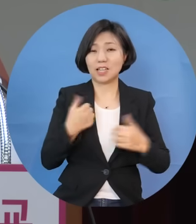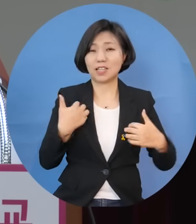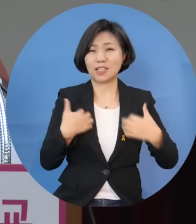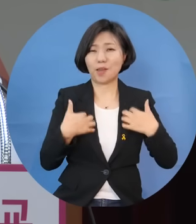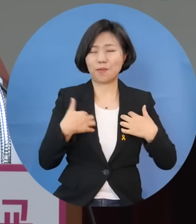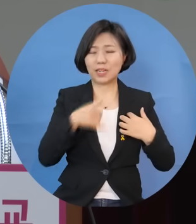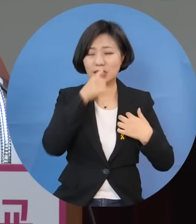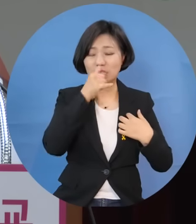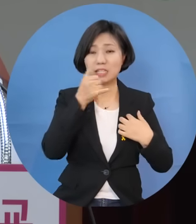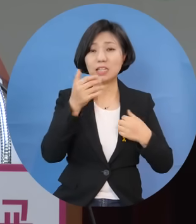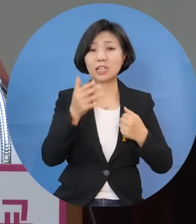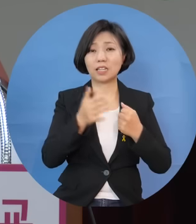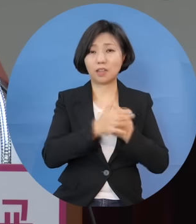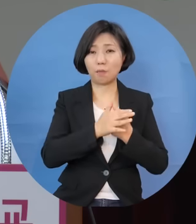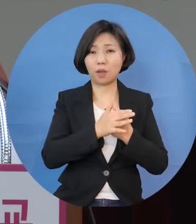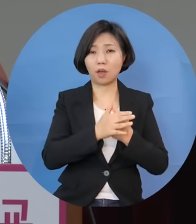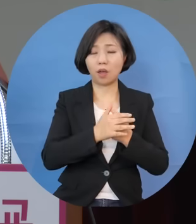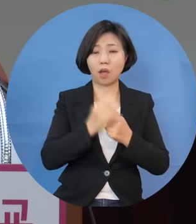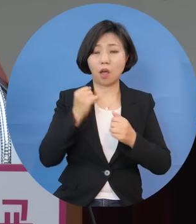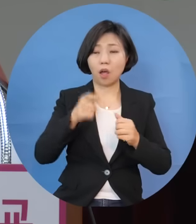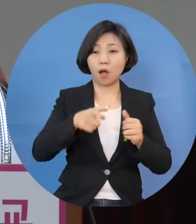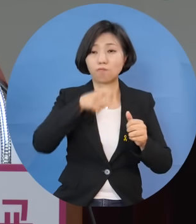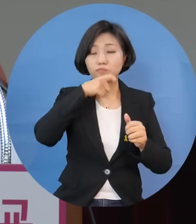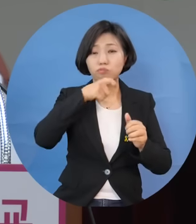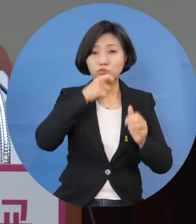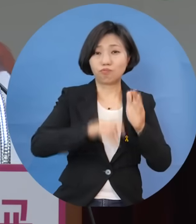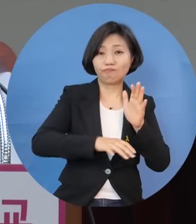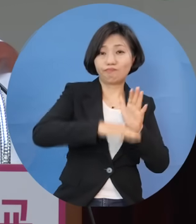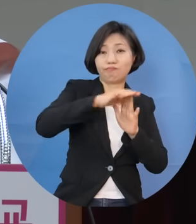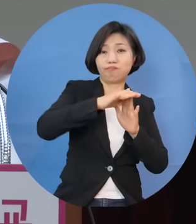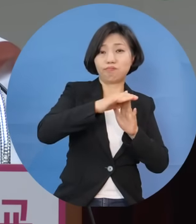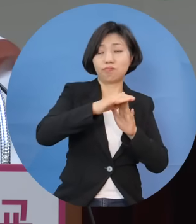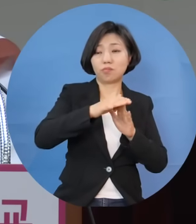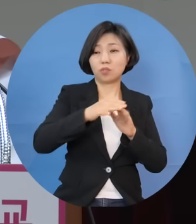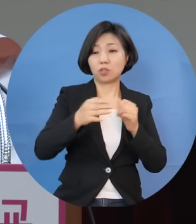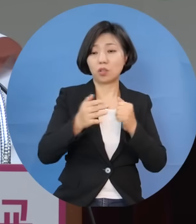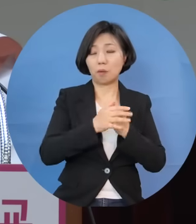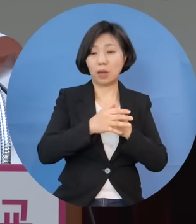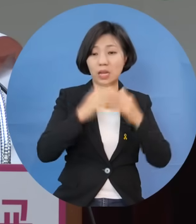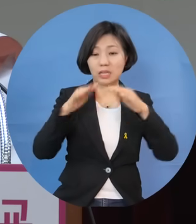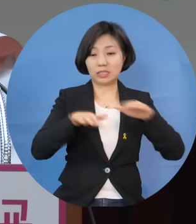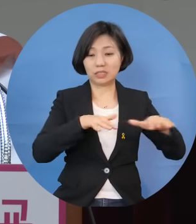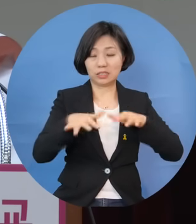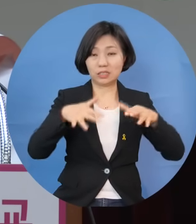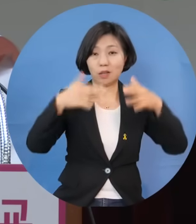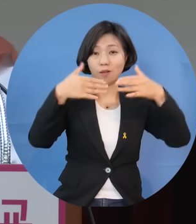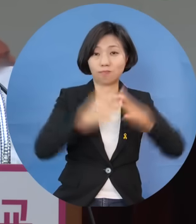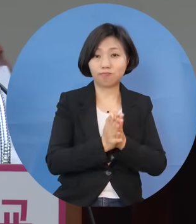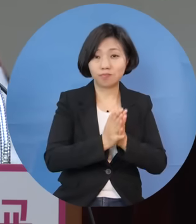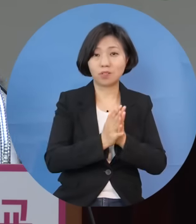홍수가 나면 집이 떠내려가는 괴로움이 있잖아요. 그런데 저는 집이 없으니까 떠내려보낼 괴로움도 없잖아요.